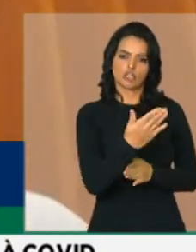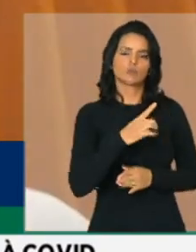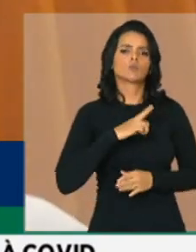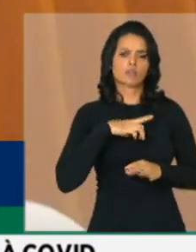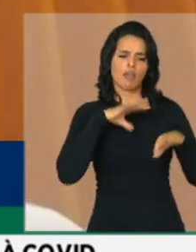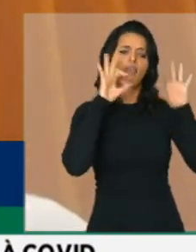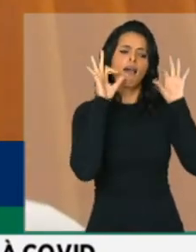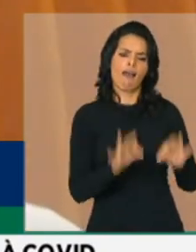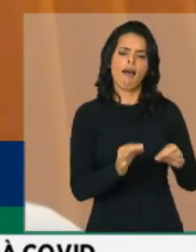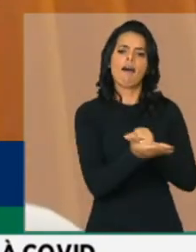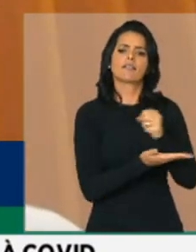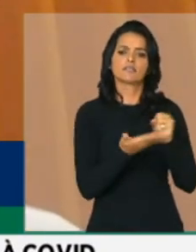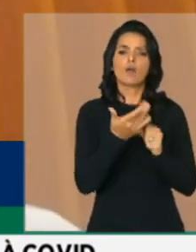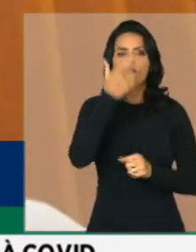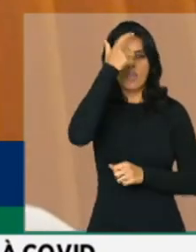EFETIVA QUE É O PAPEL DO PARLAMENTO. POR ISSO, EU